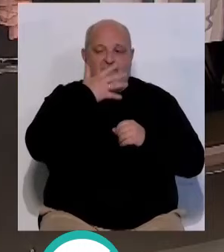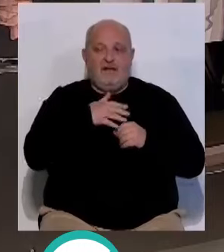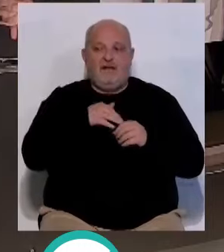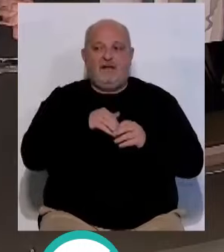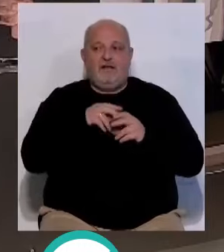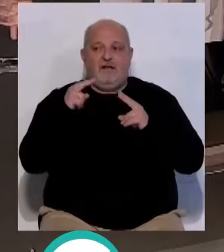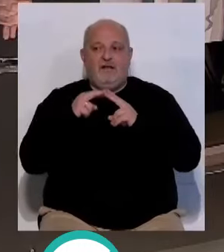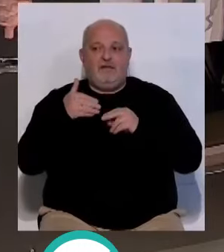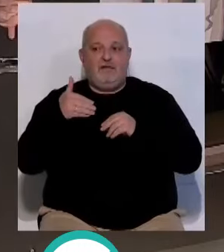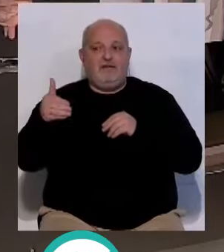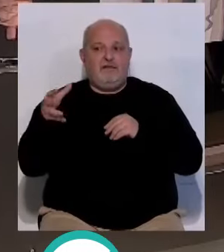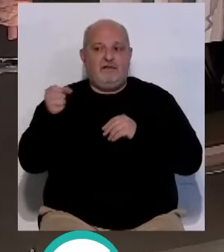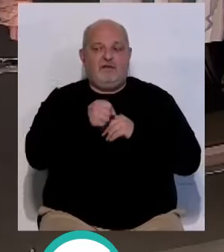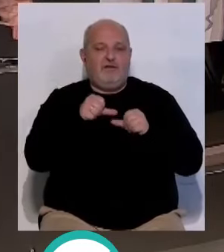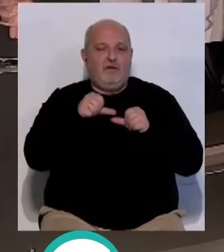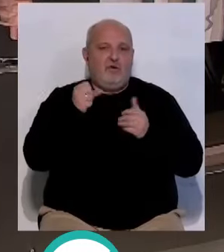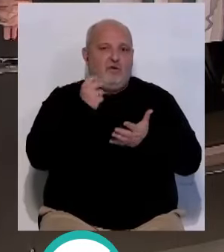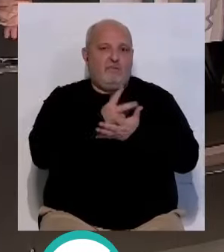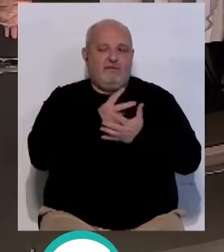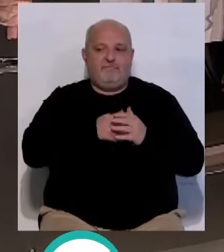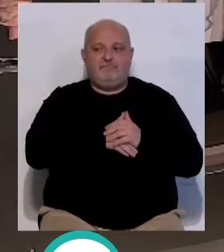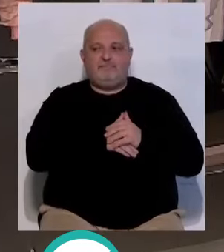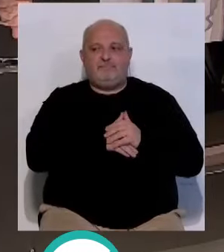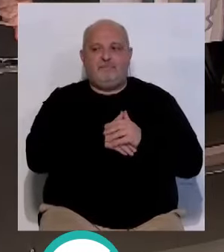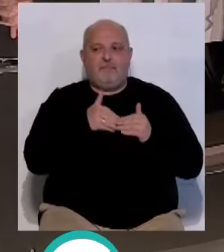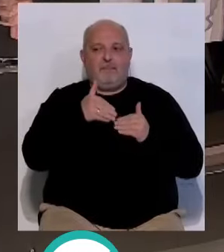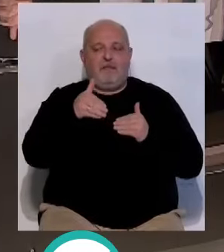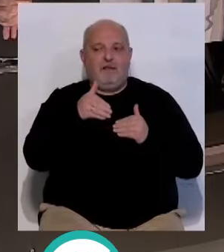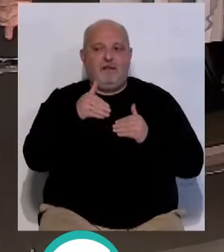rescato en alguna que otra ocasión eh en las próximas semanas aunque te tengas que venir